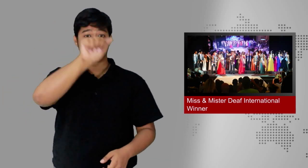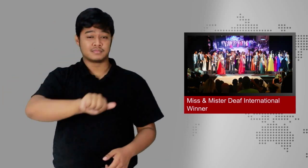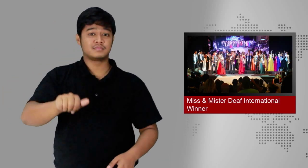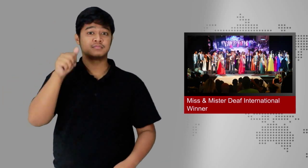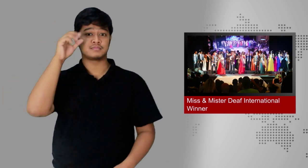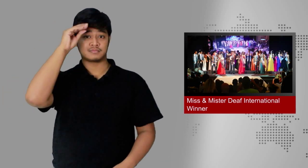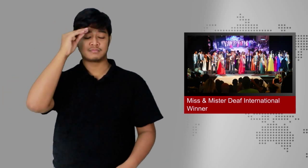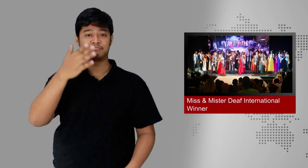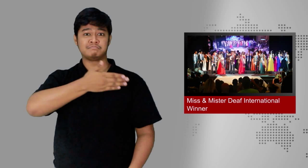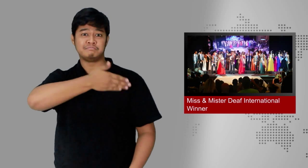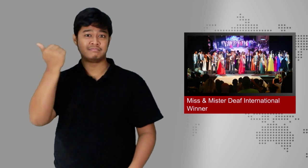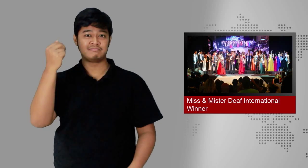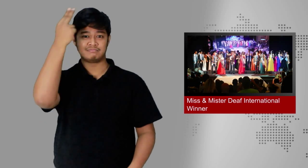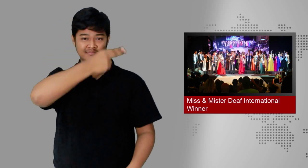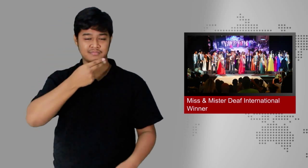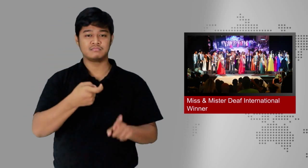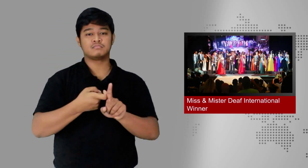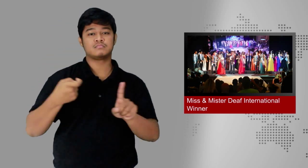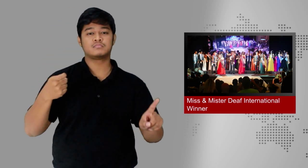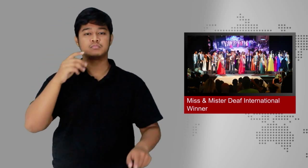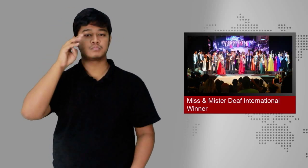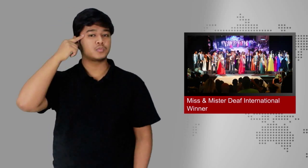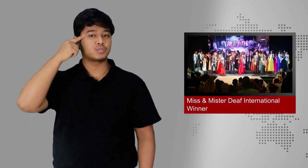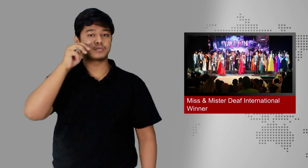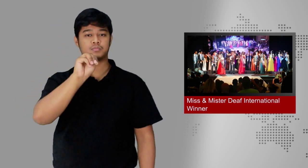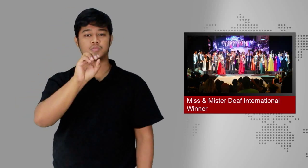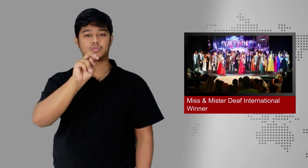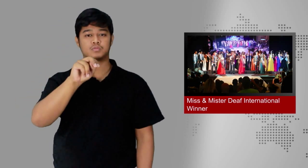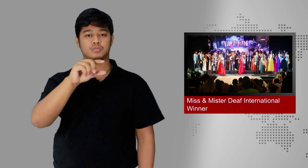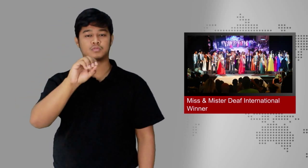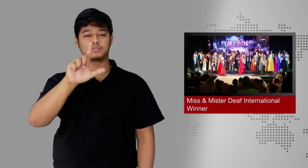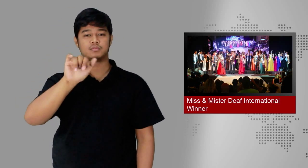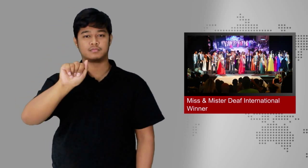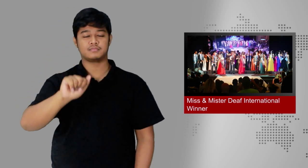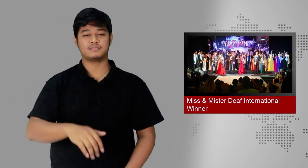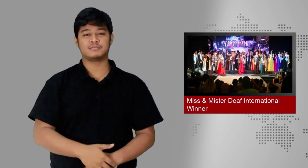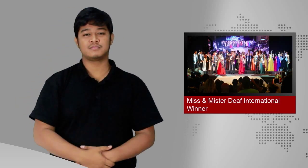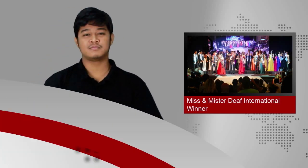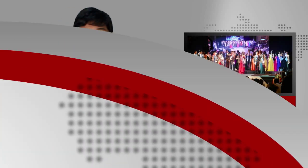Pemenang kategori asia lelaki dari Mongolia.